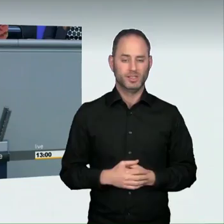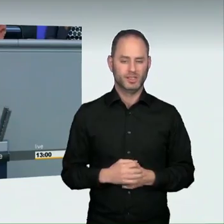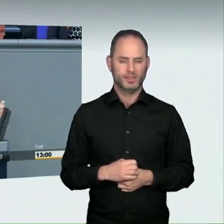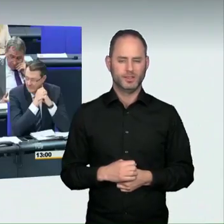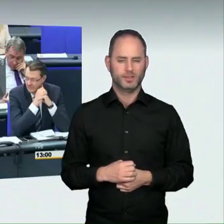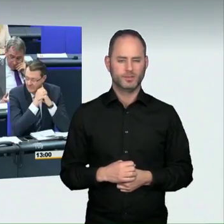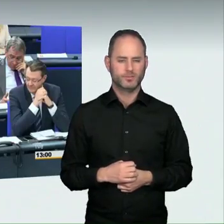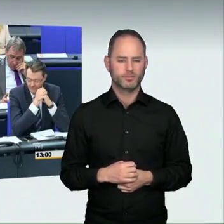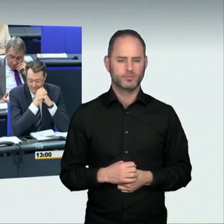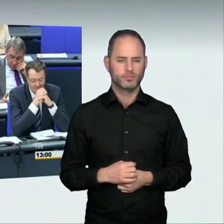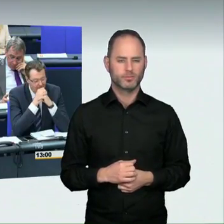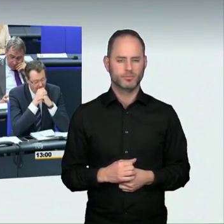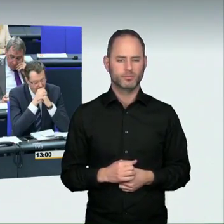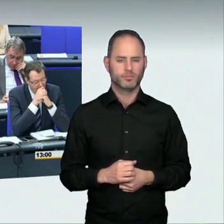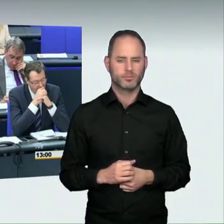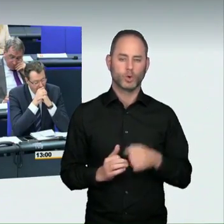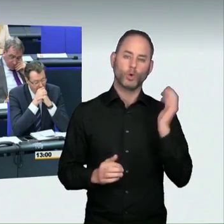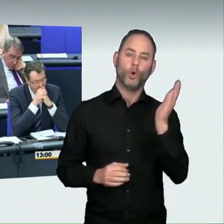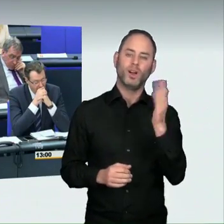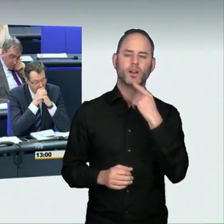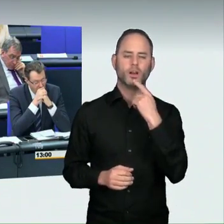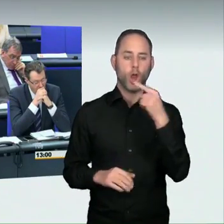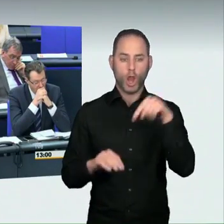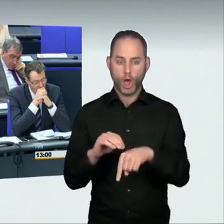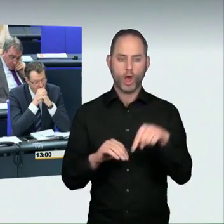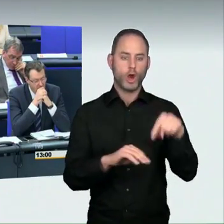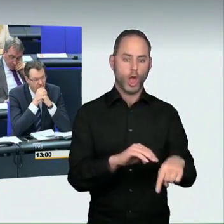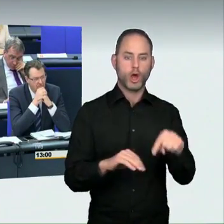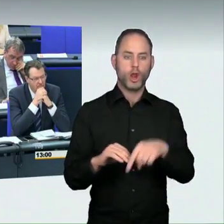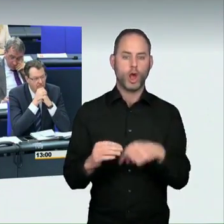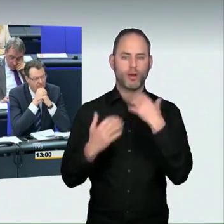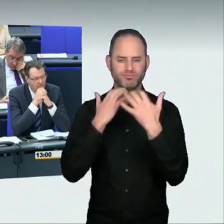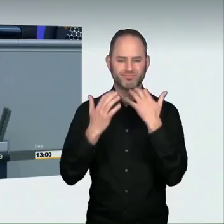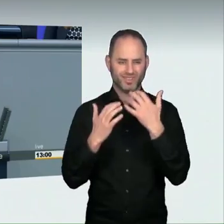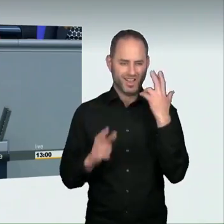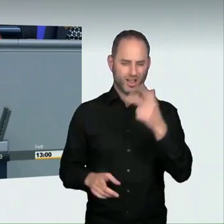Die Rüge soll Planungssicherheit für den Vermieter schaffen.